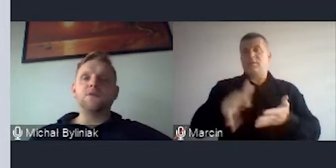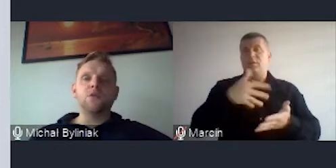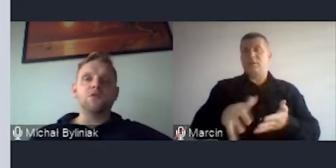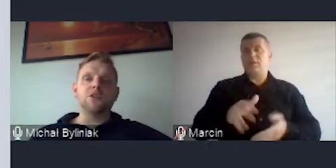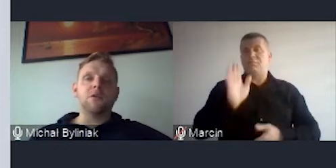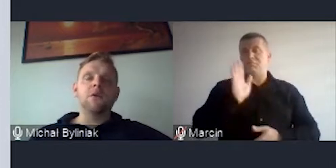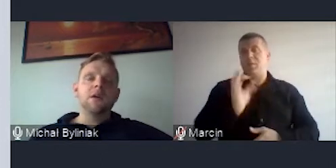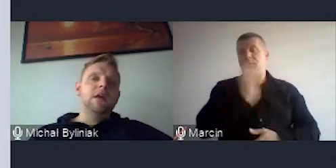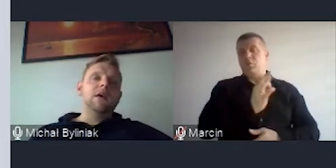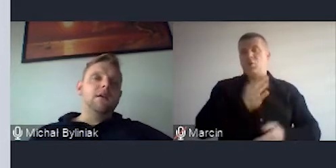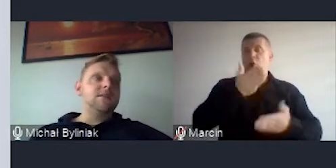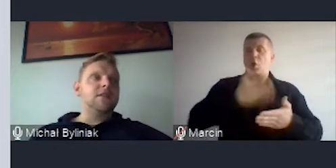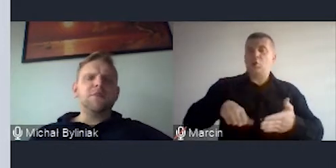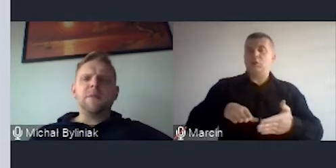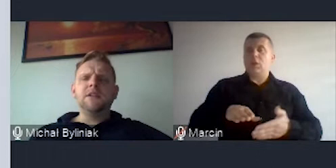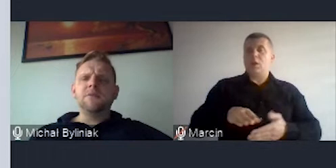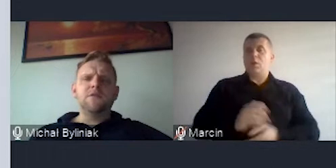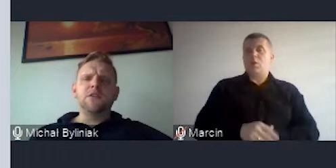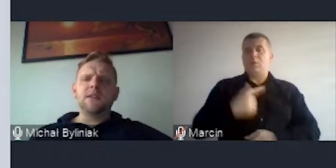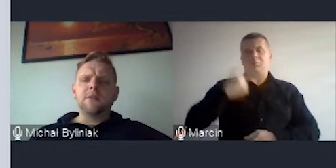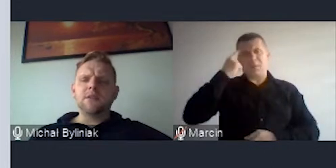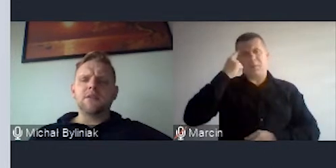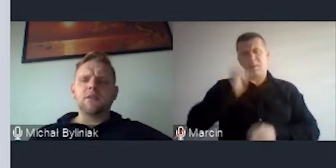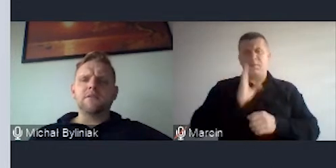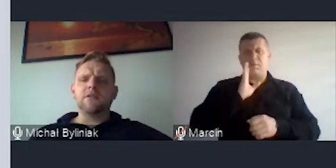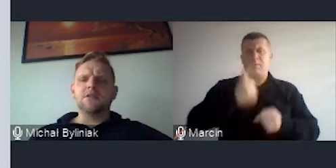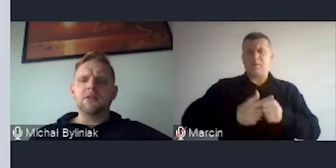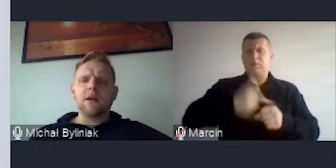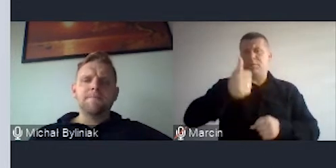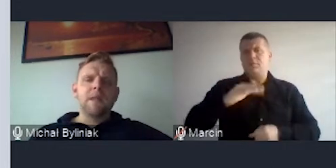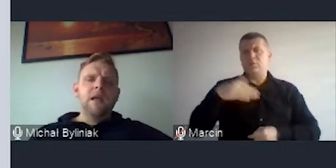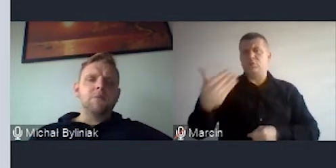Ma swój rozdział. Z tego co pamiętam to jest dwudziesta pierwsza strona wytycznych.